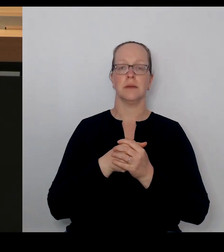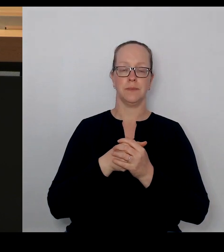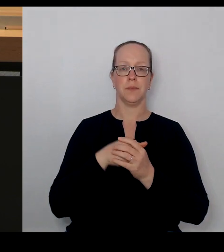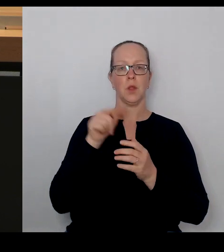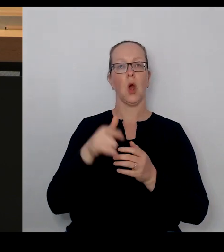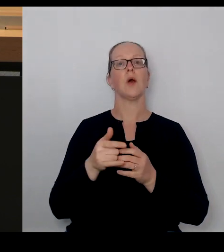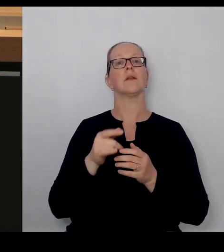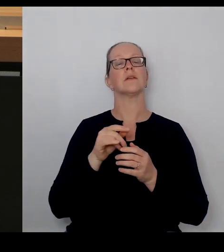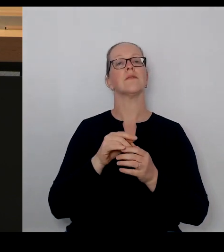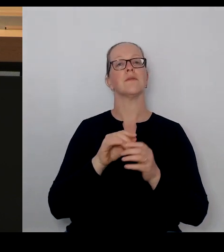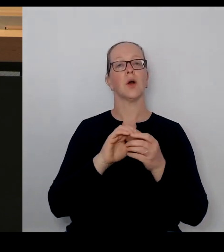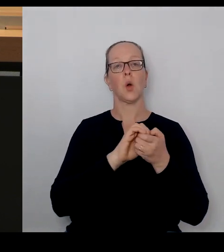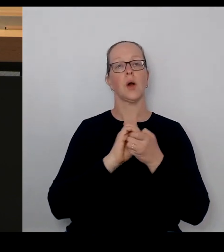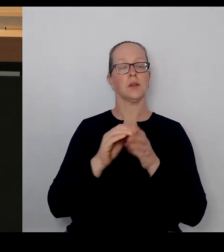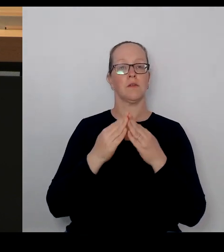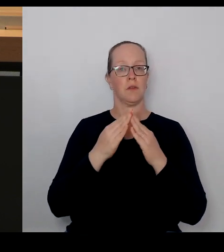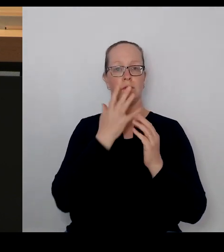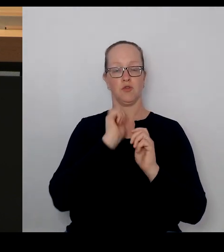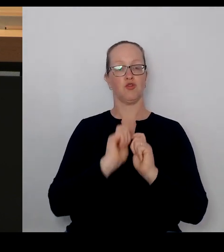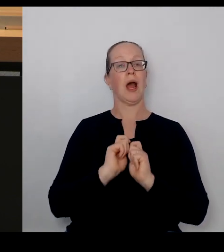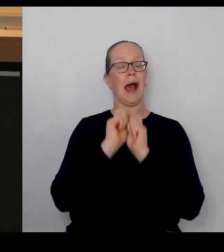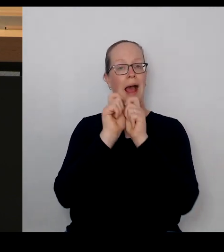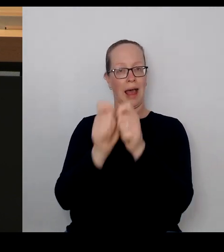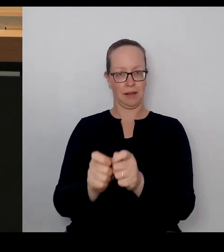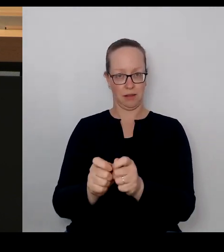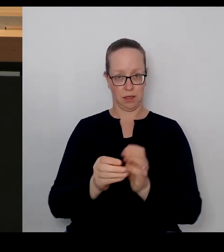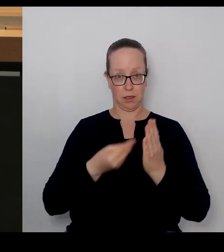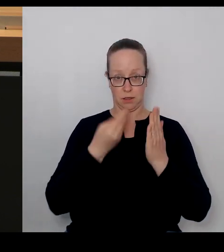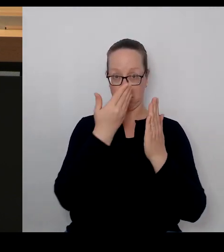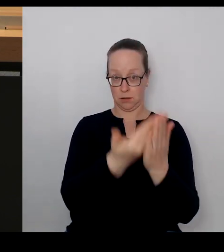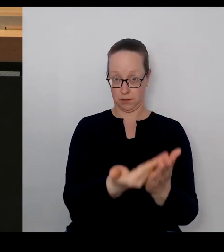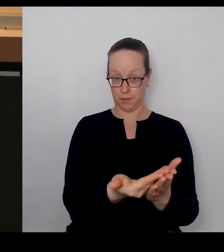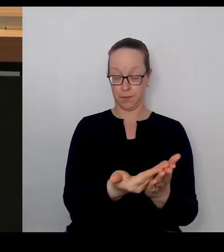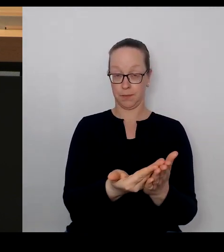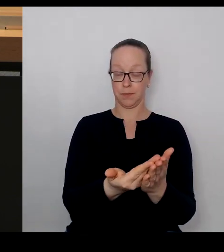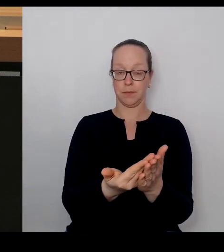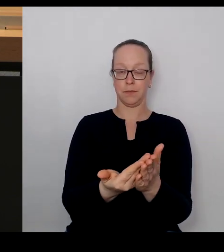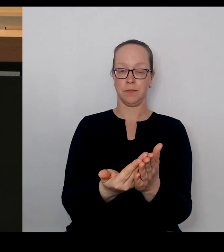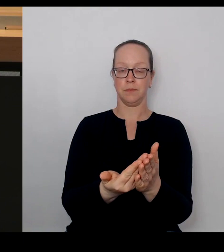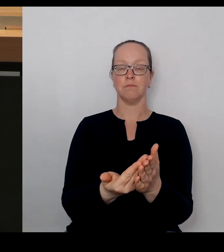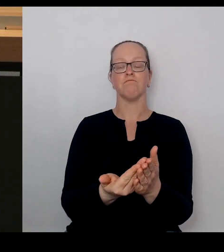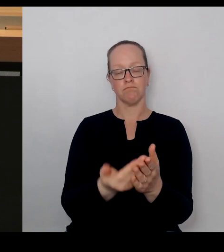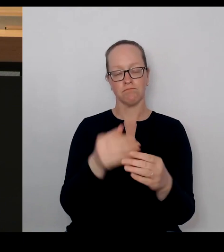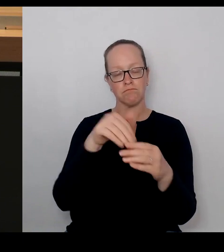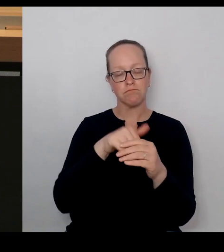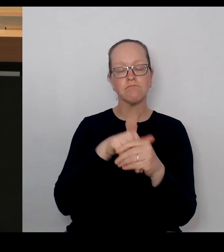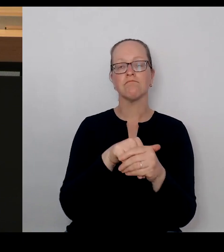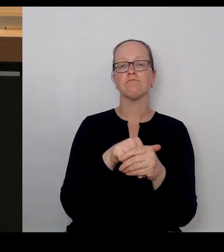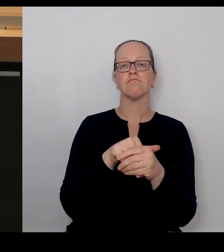Ich glaube nicht nur die Entwicklung der letzten Jahre, vor allen Dingen vor den Herausforderung vor denen wir in den